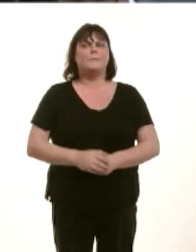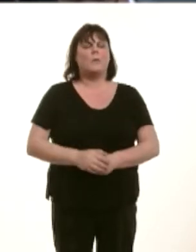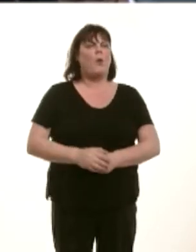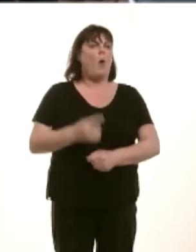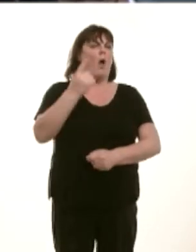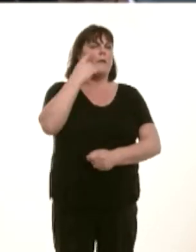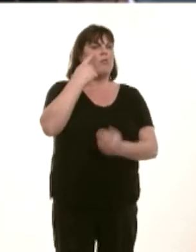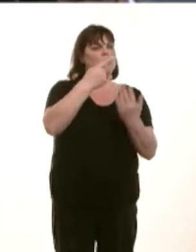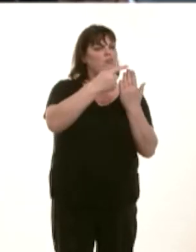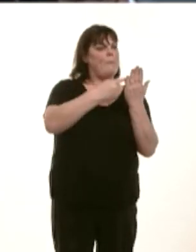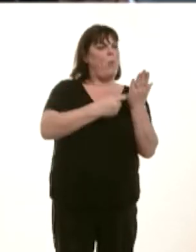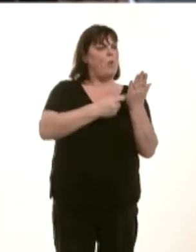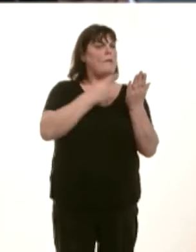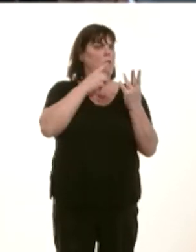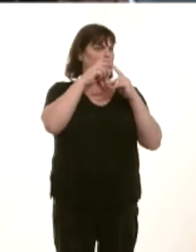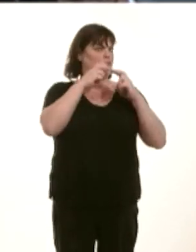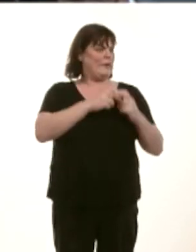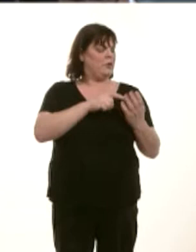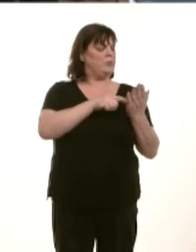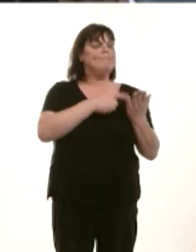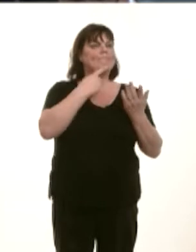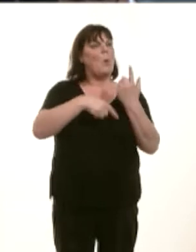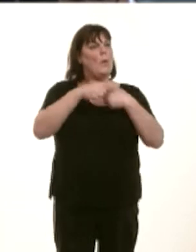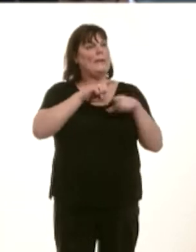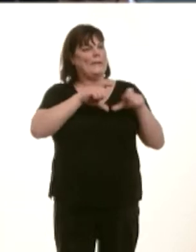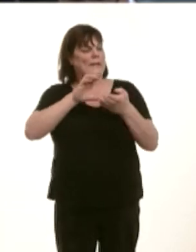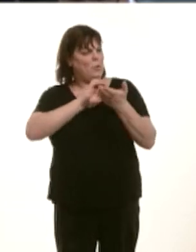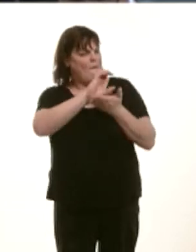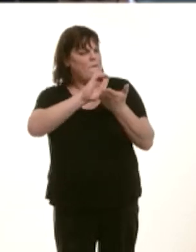fuddsoddi yn ein prifysgolion ni. Nawr, hyd yn oed bedair blynedd yn Ùl, cyn cyflwynoír